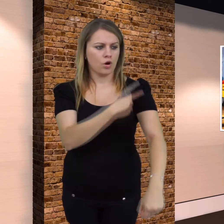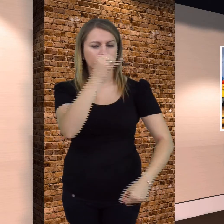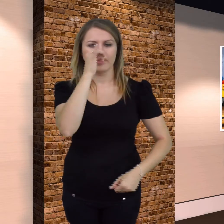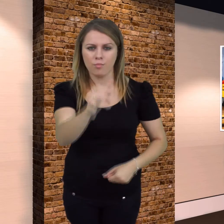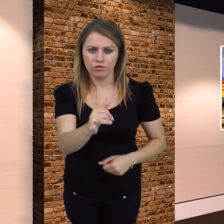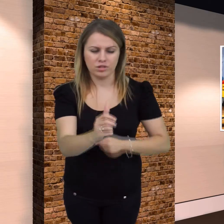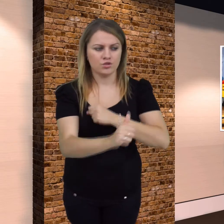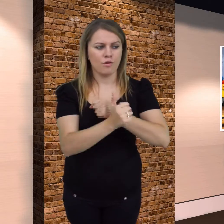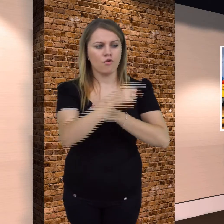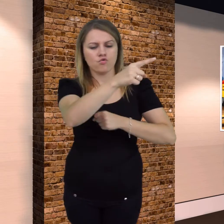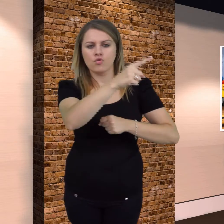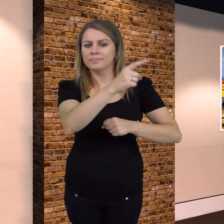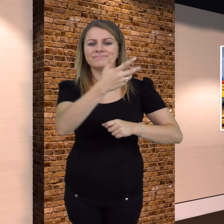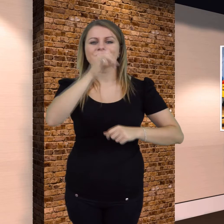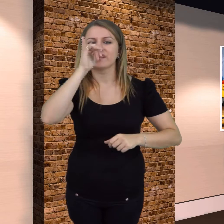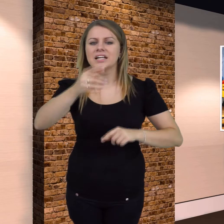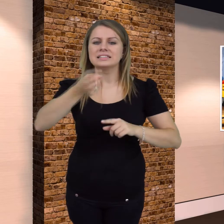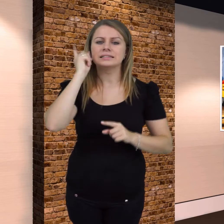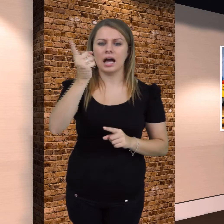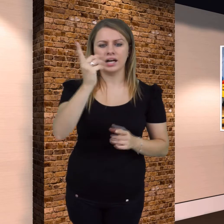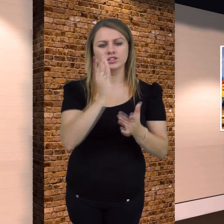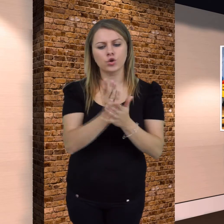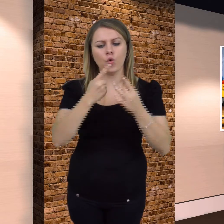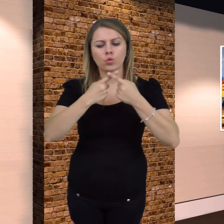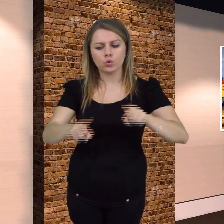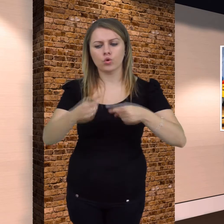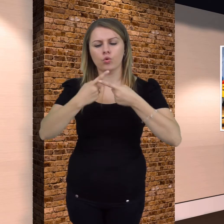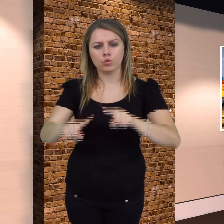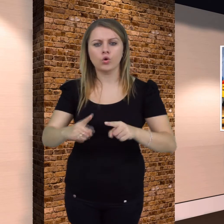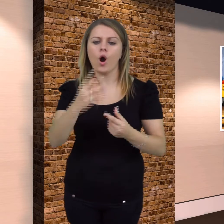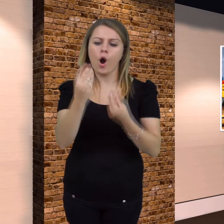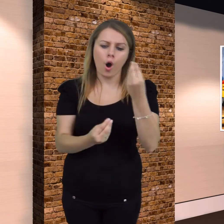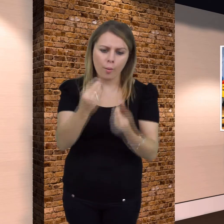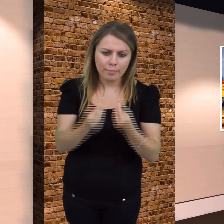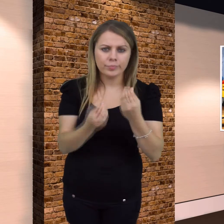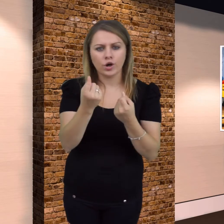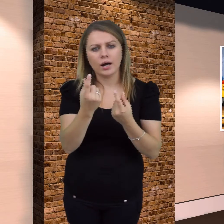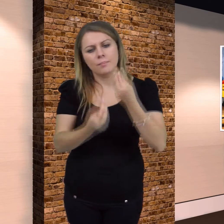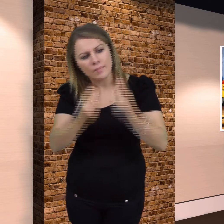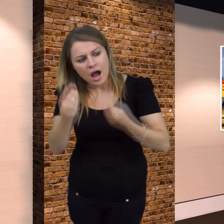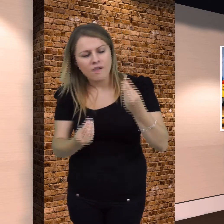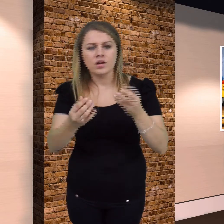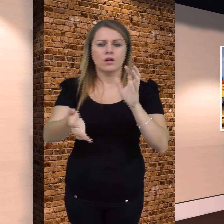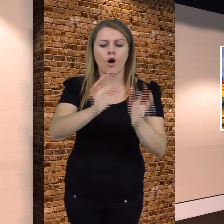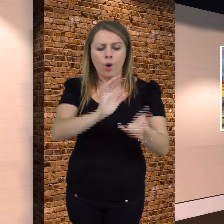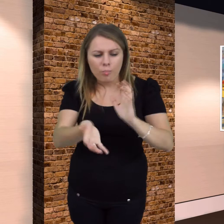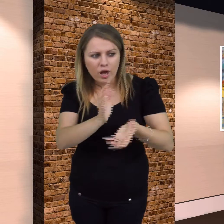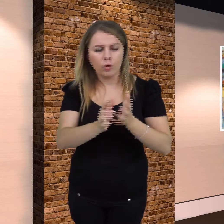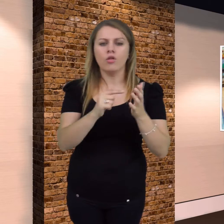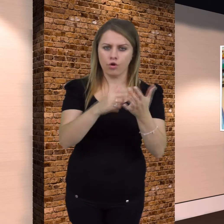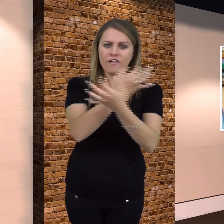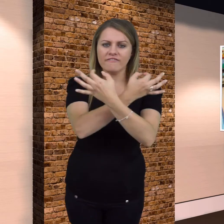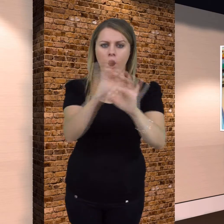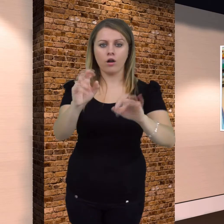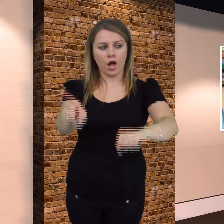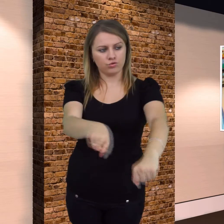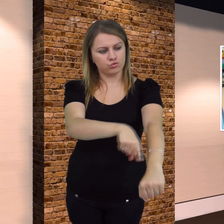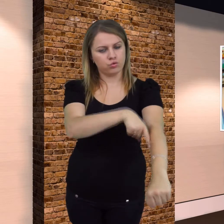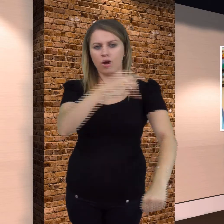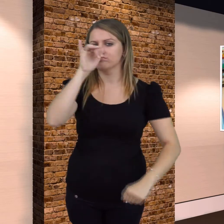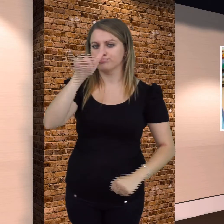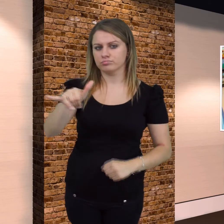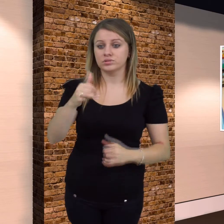Wynika to z przepisów prawa, że taki klub może tylko opiekować się małym dzieckiem przez 5 godzin dziennie.